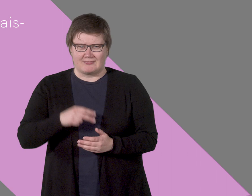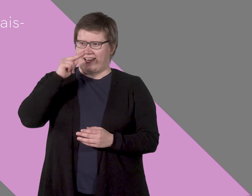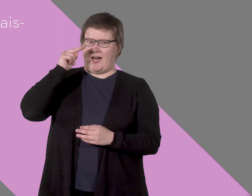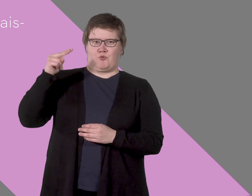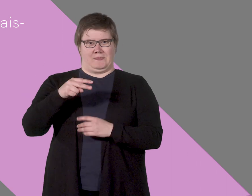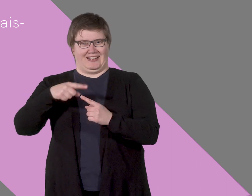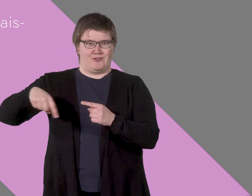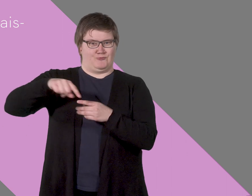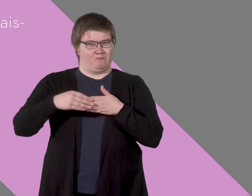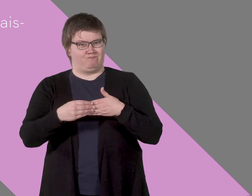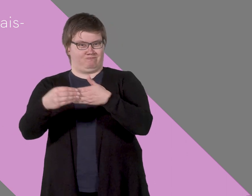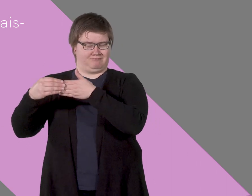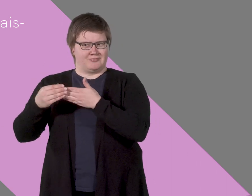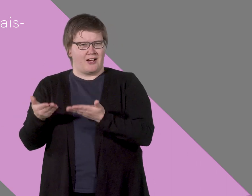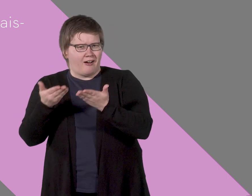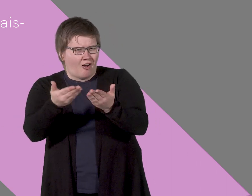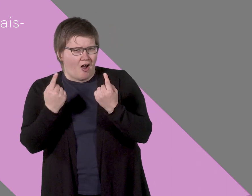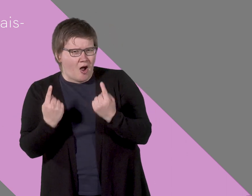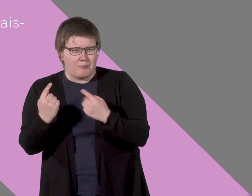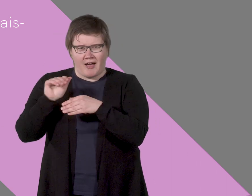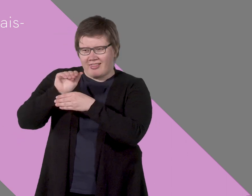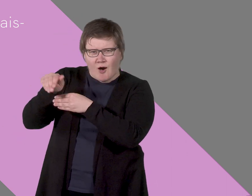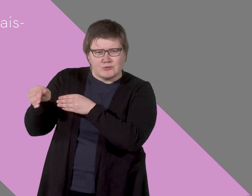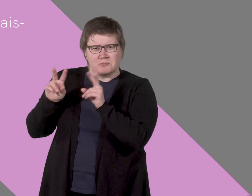Näkökulmakierrokset tarjoavat näyttelyihin ainutlaatuisia taustoja, -